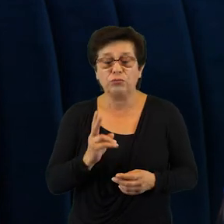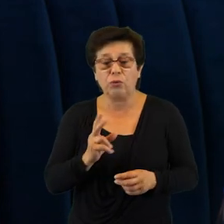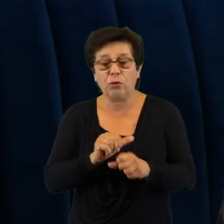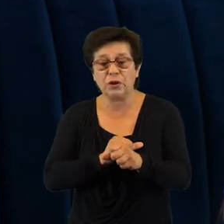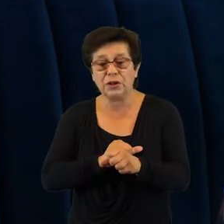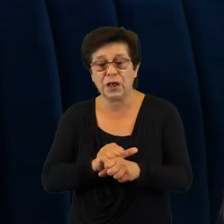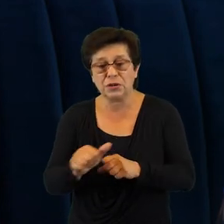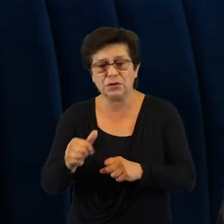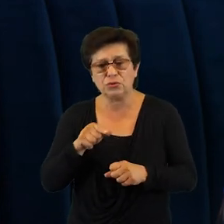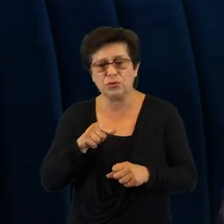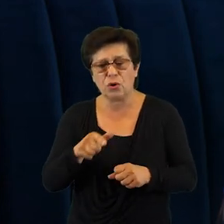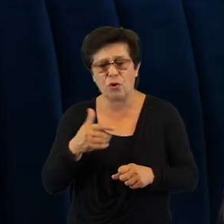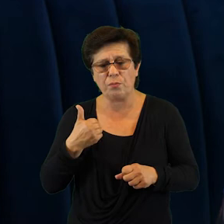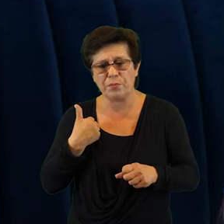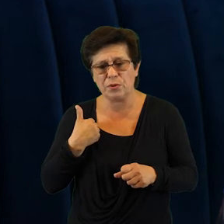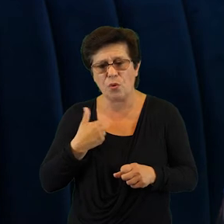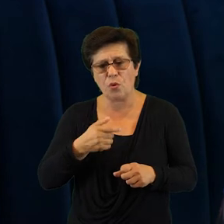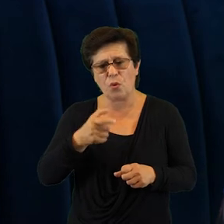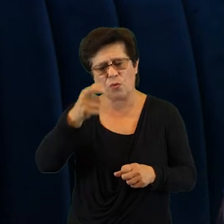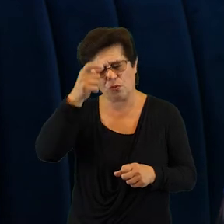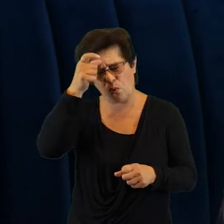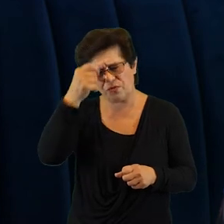to był głównie dumny z tego powodu,